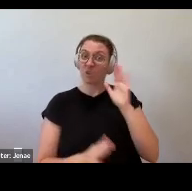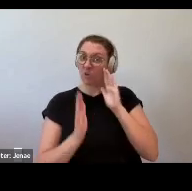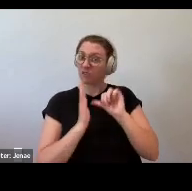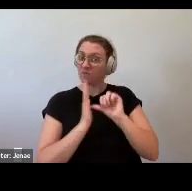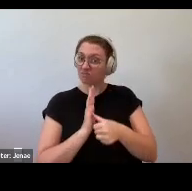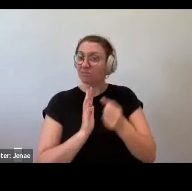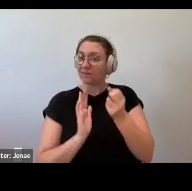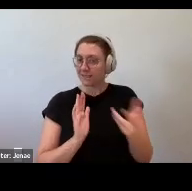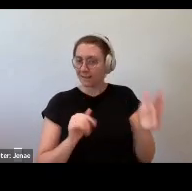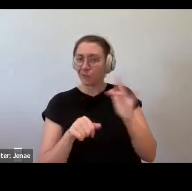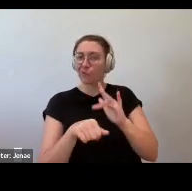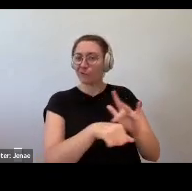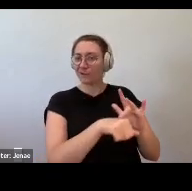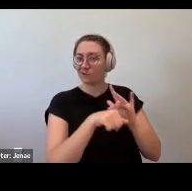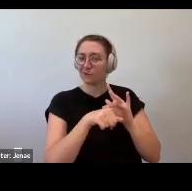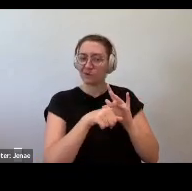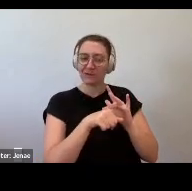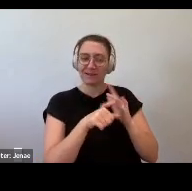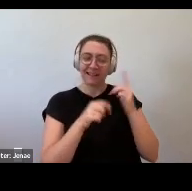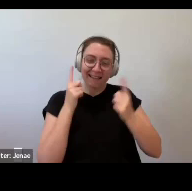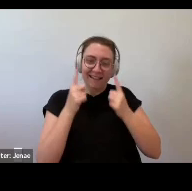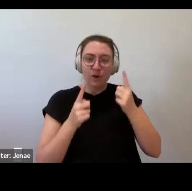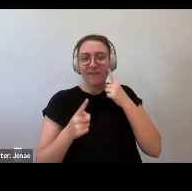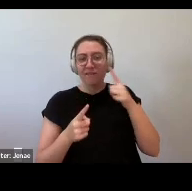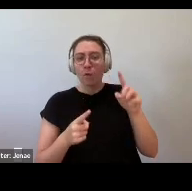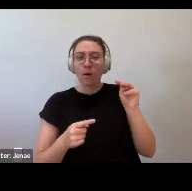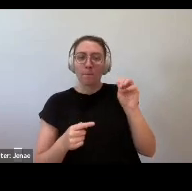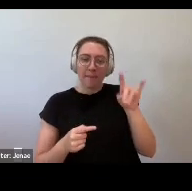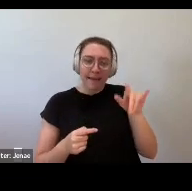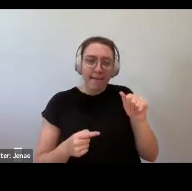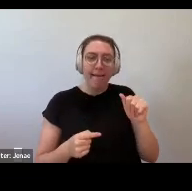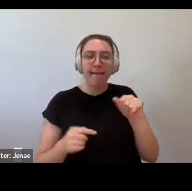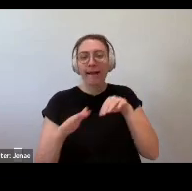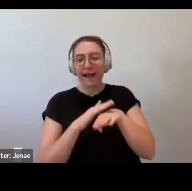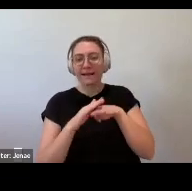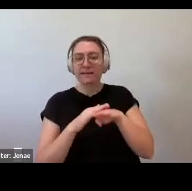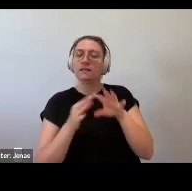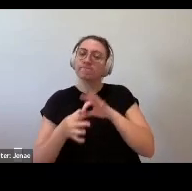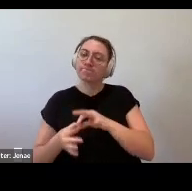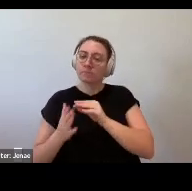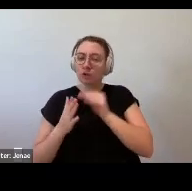recursos y consideraciones sobre medios y acceso para estudiantes ciegos,